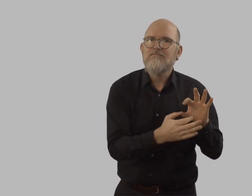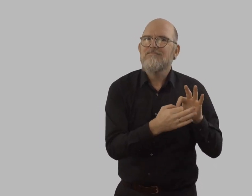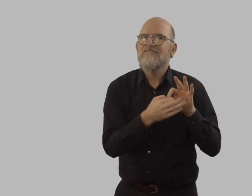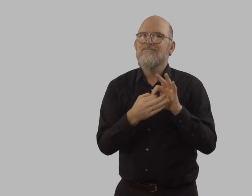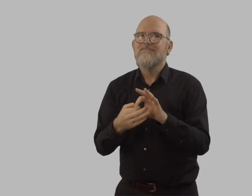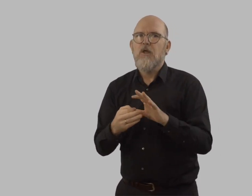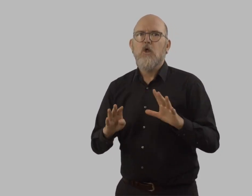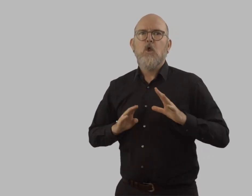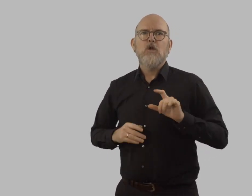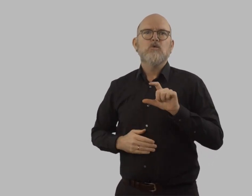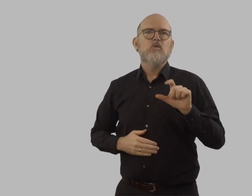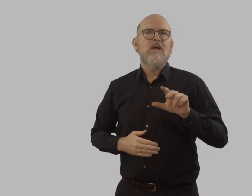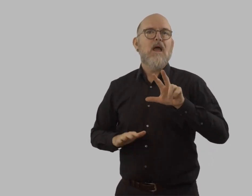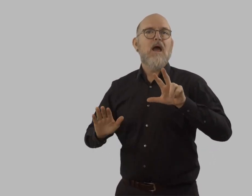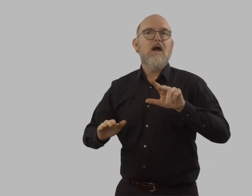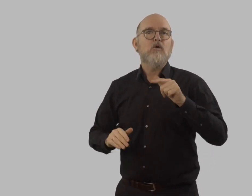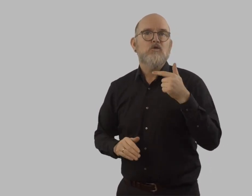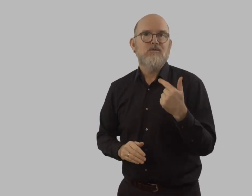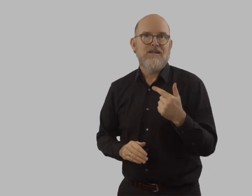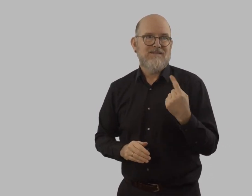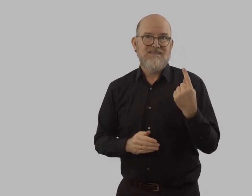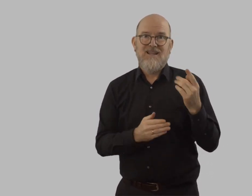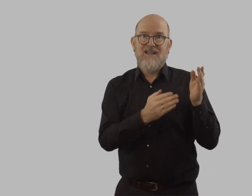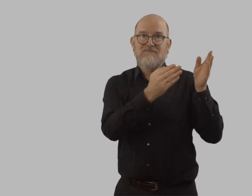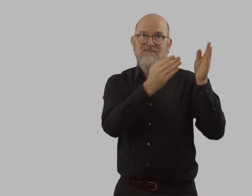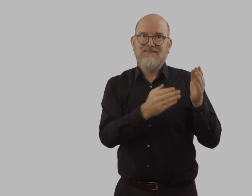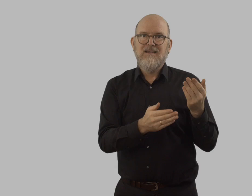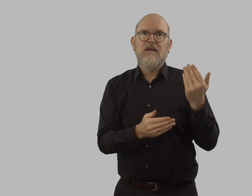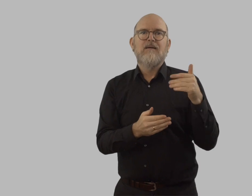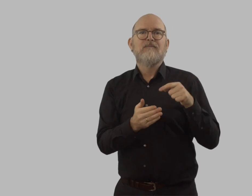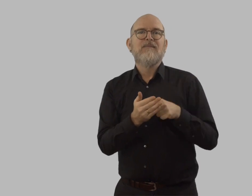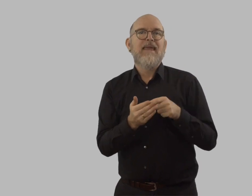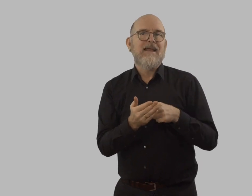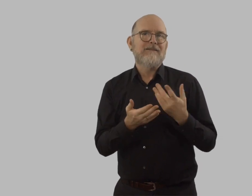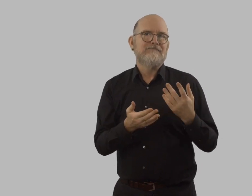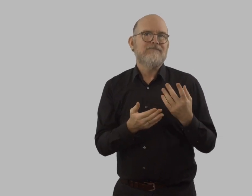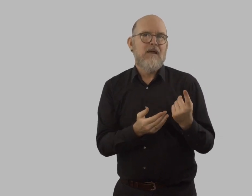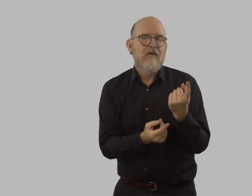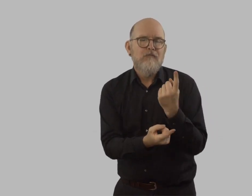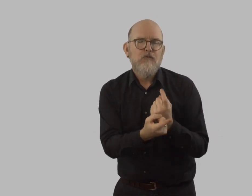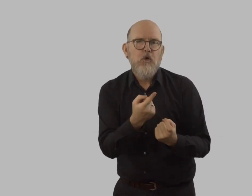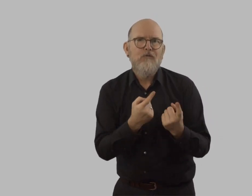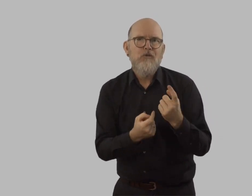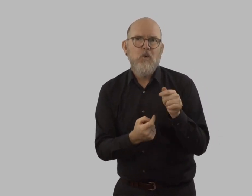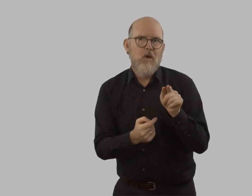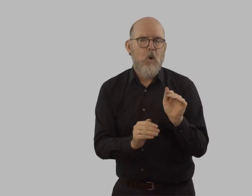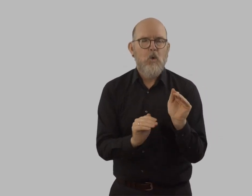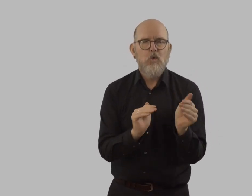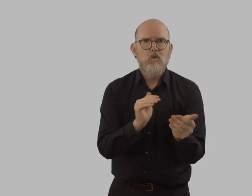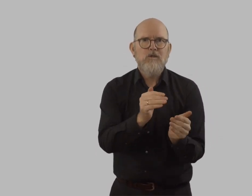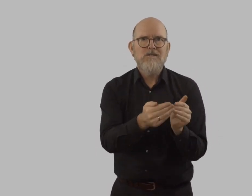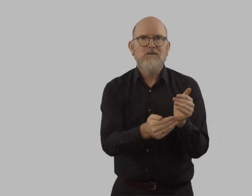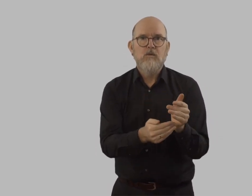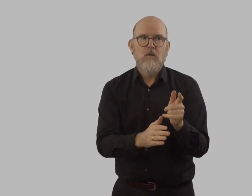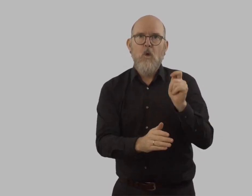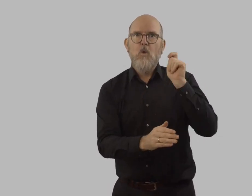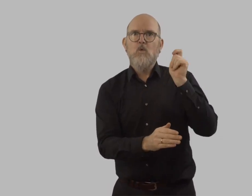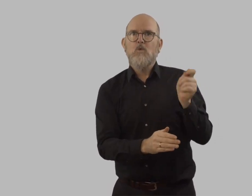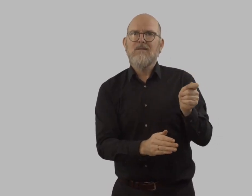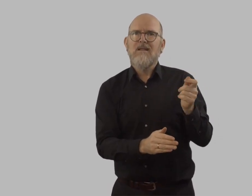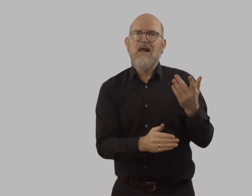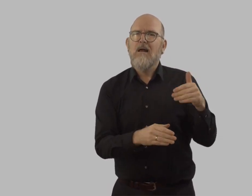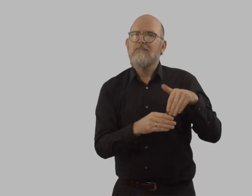1928 wurde Adolf Loos wegen "Verführung zur Unzucht" verurteilt,